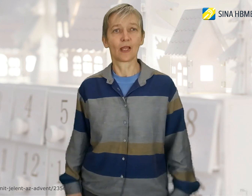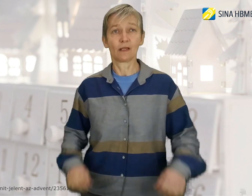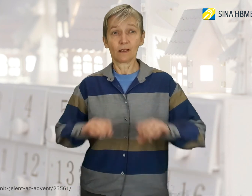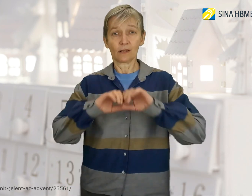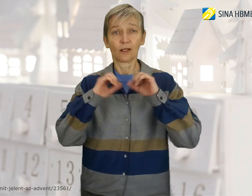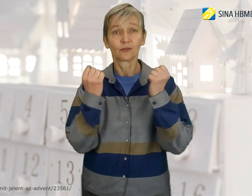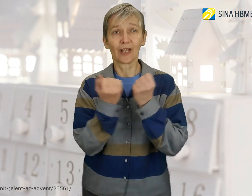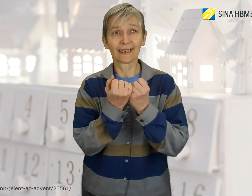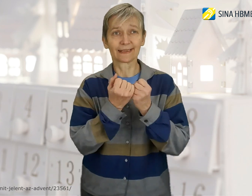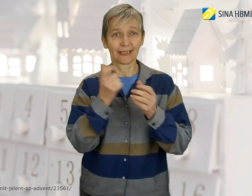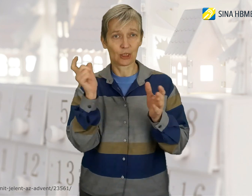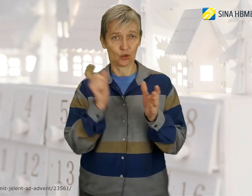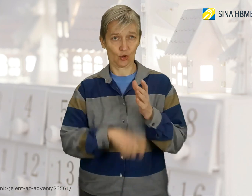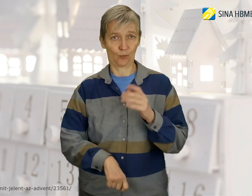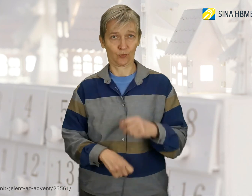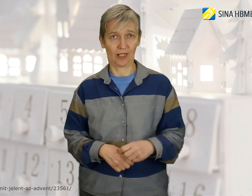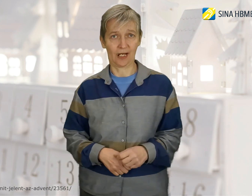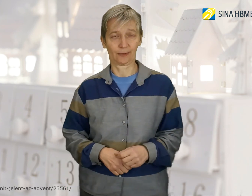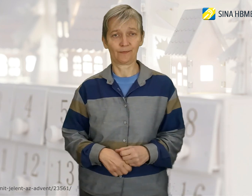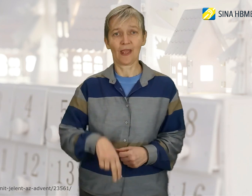Adventi naptár.